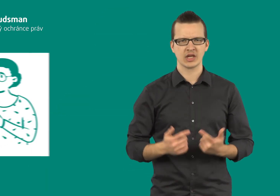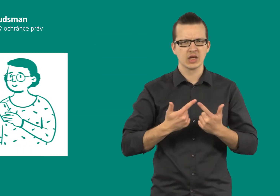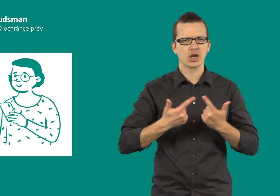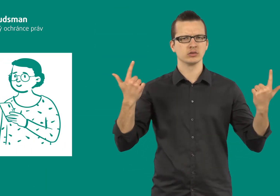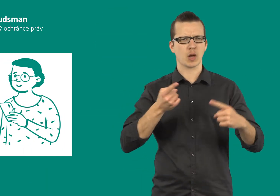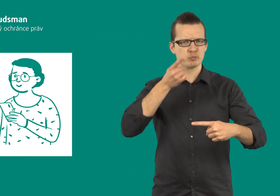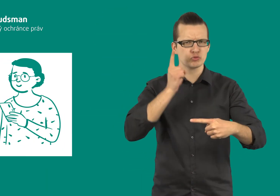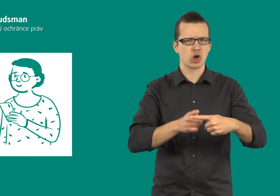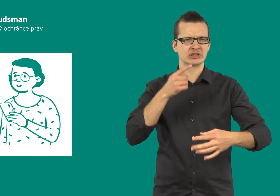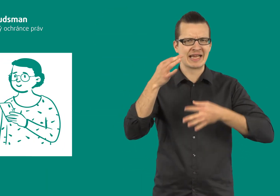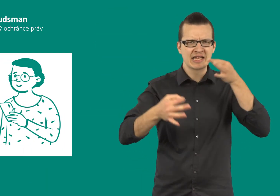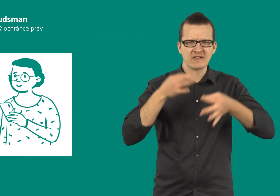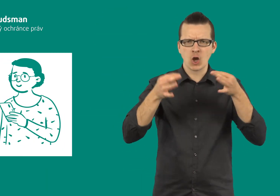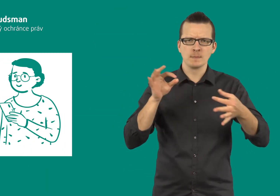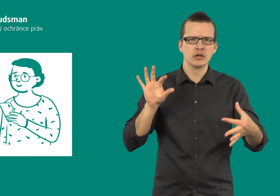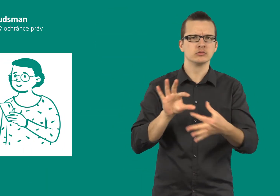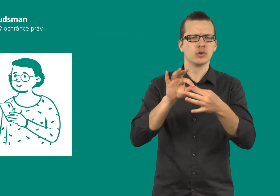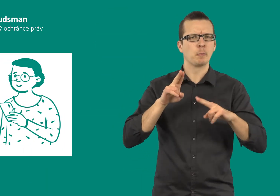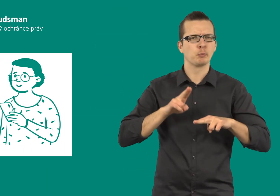Není zaveden jednotný postup pro jejich poskytování.